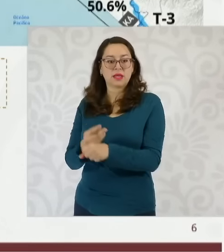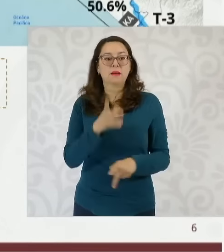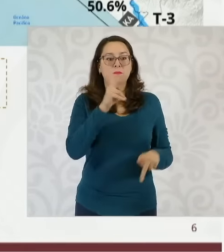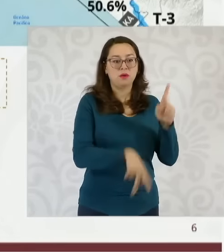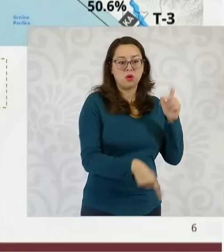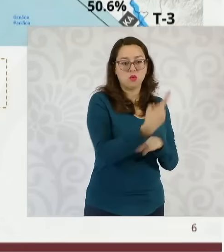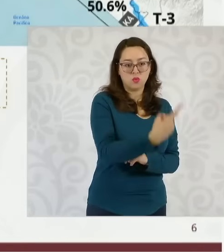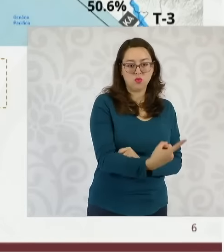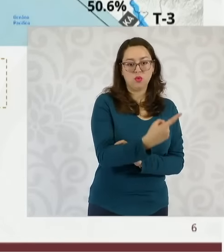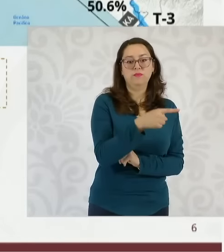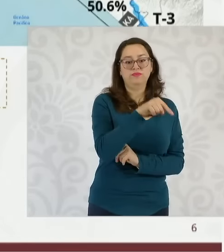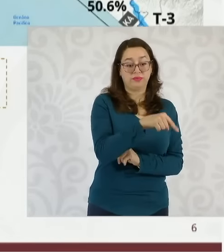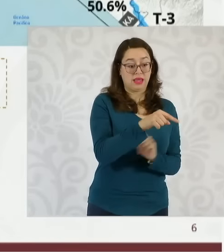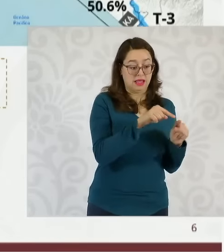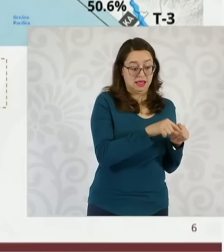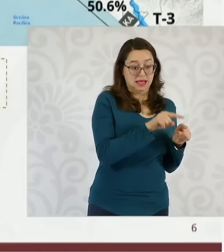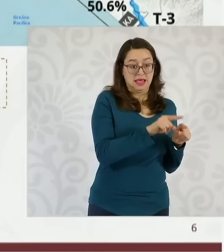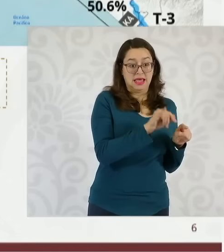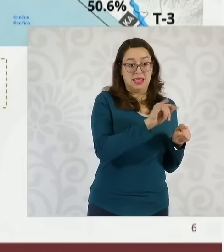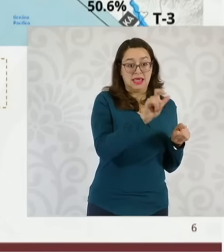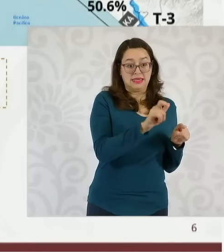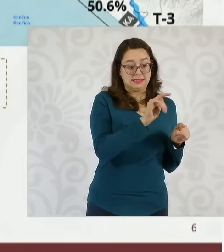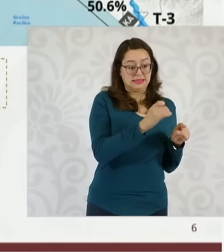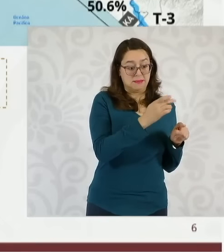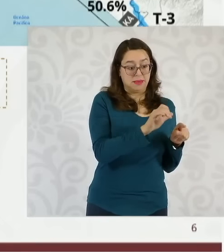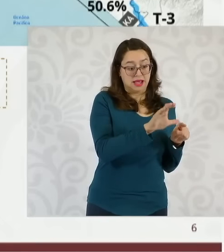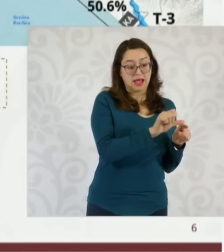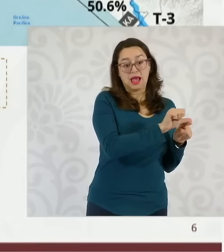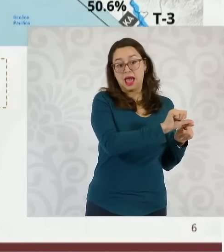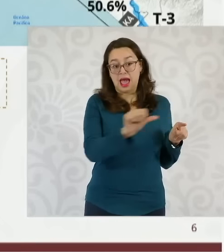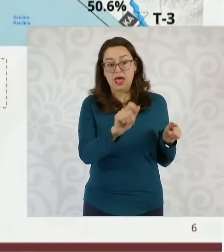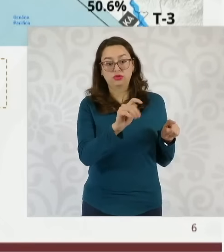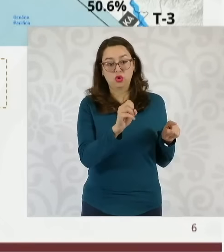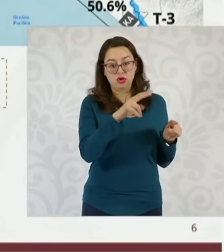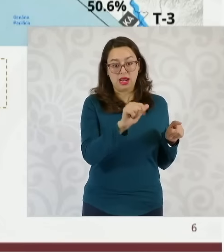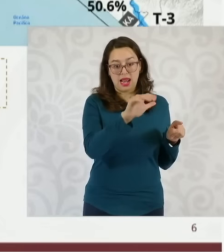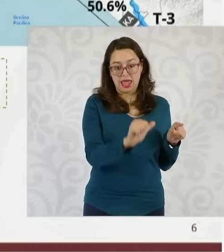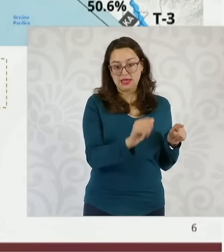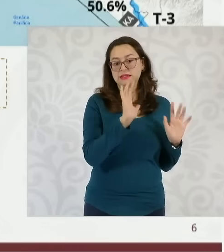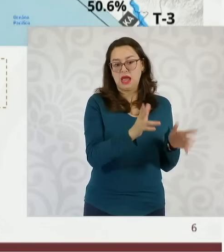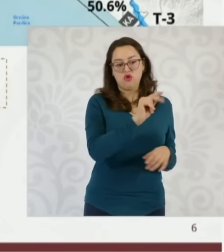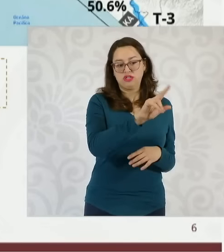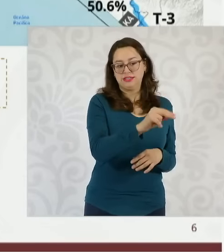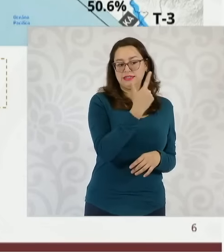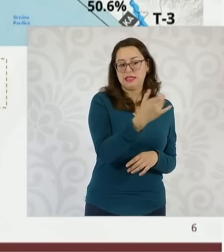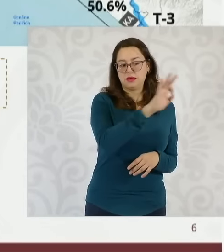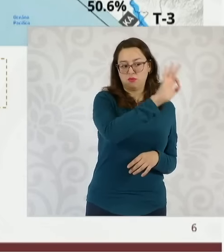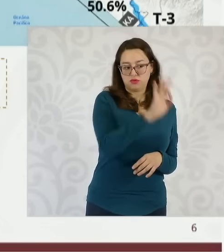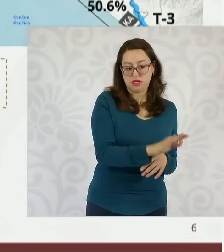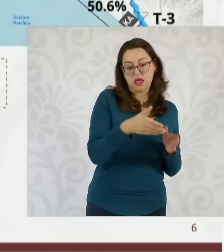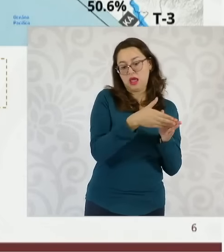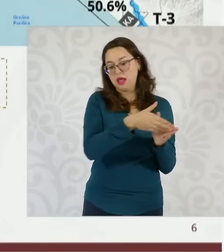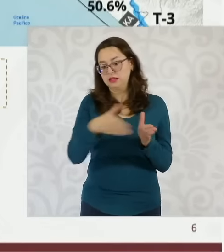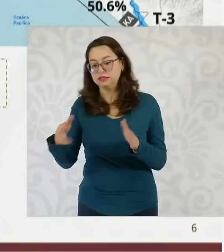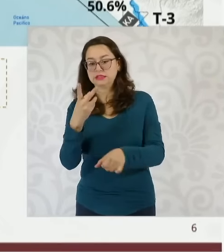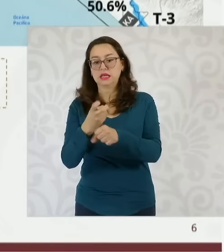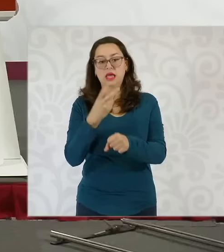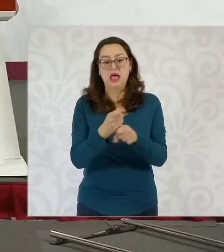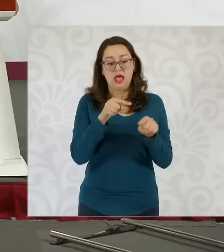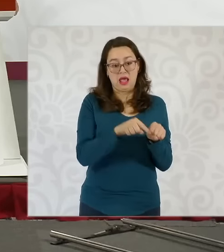a Tonalá tiene es el más avanzado tenemos un 87% de avance y el tramo dos va de Tonalá a la ciudad